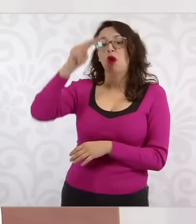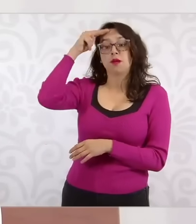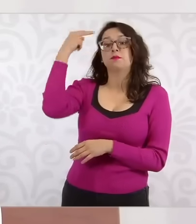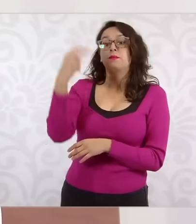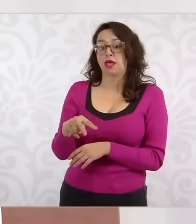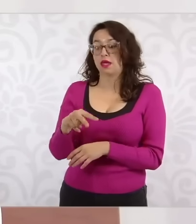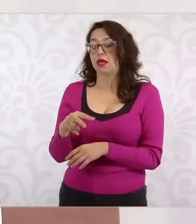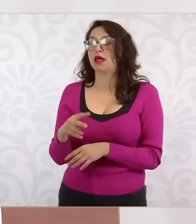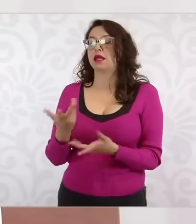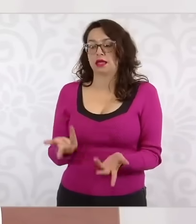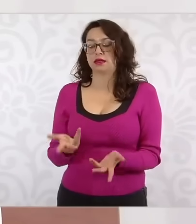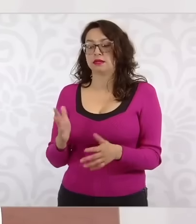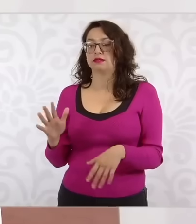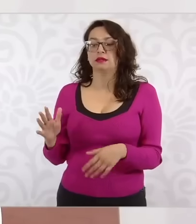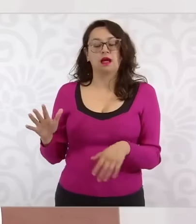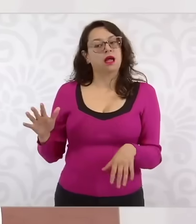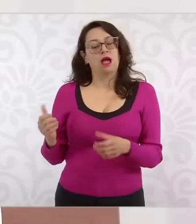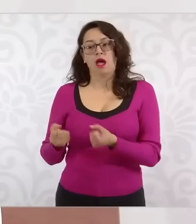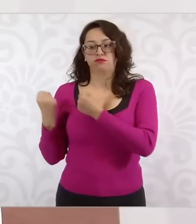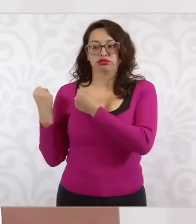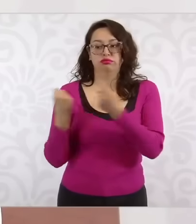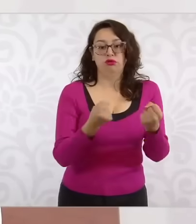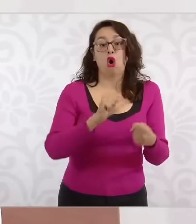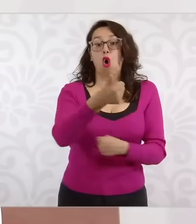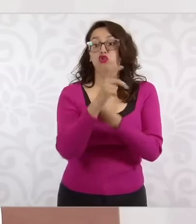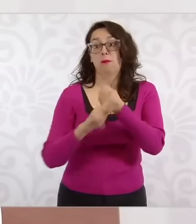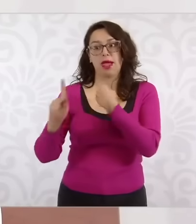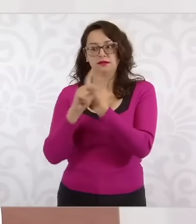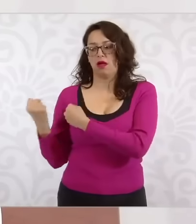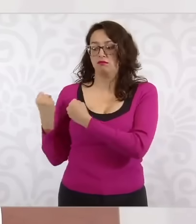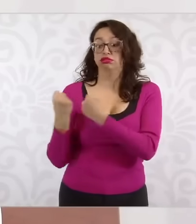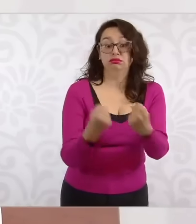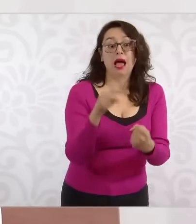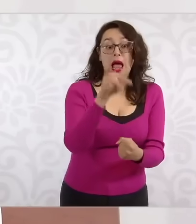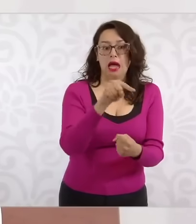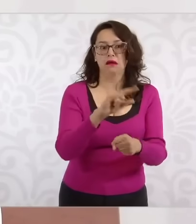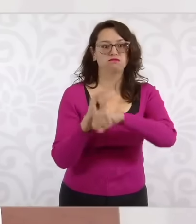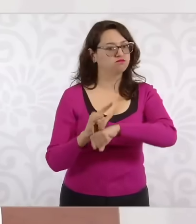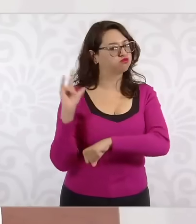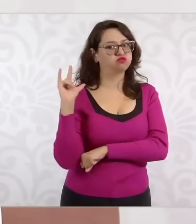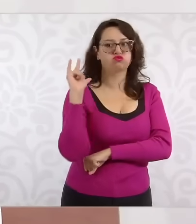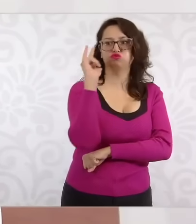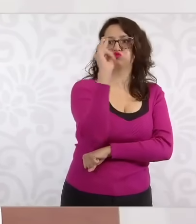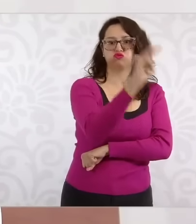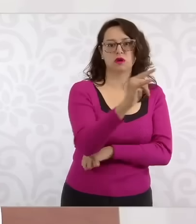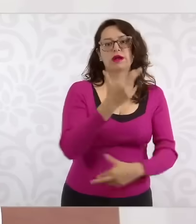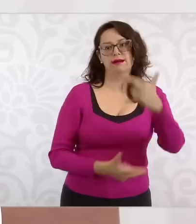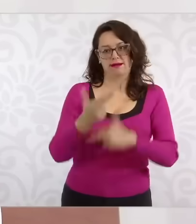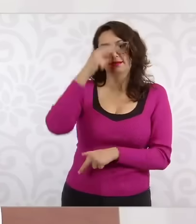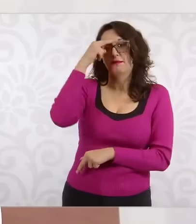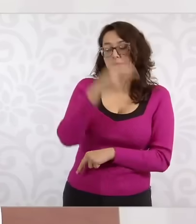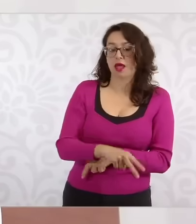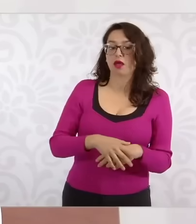transportan por tierra y ahí donde ya hay vuelos ya son eh repatriados. E Turquía es uno de los